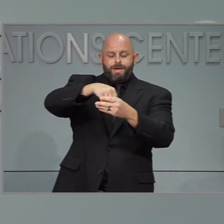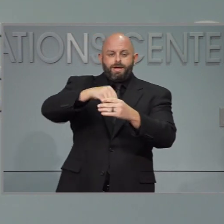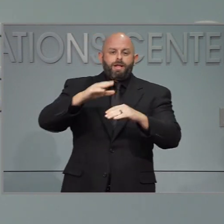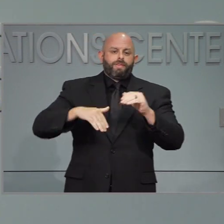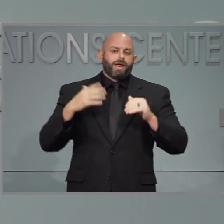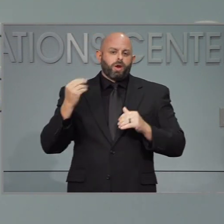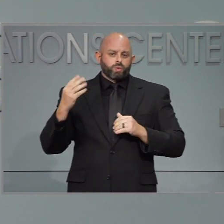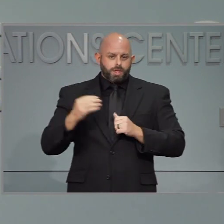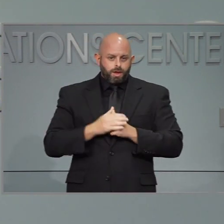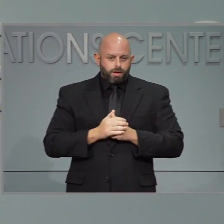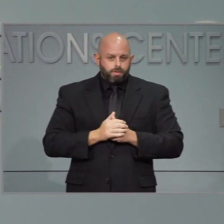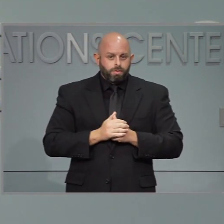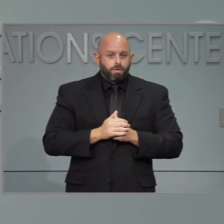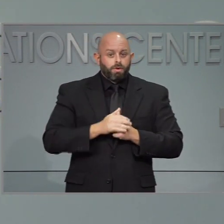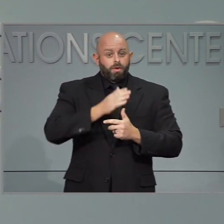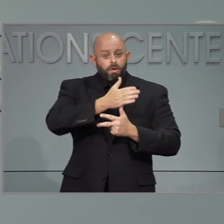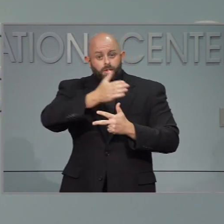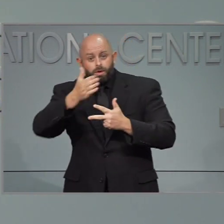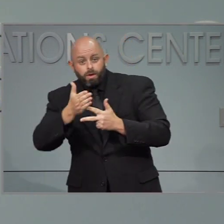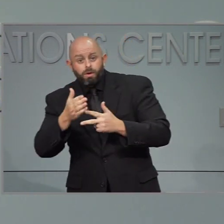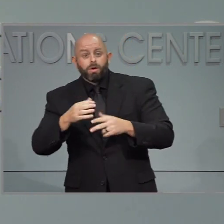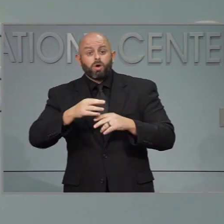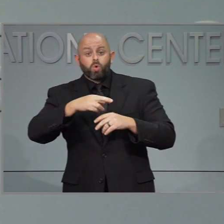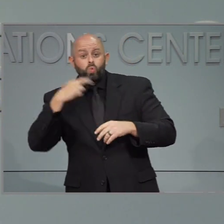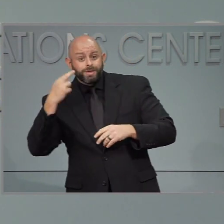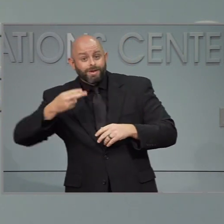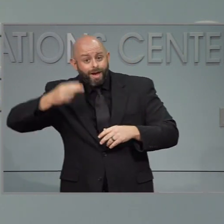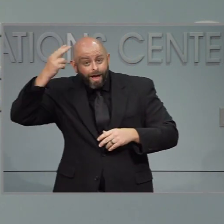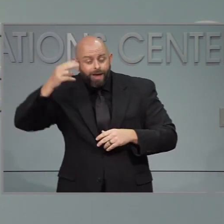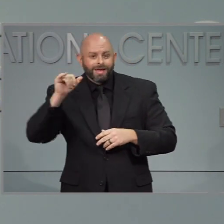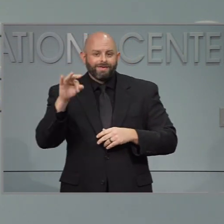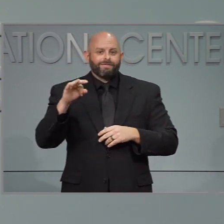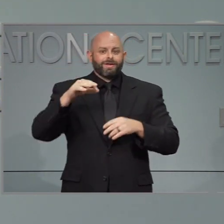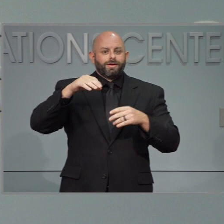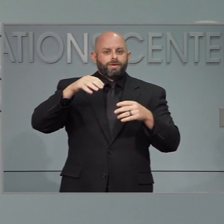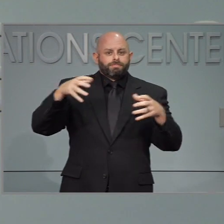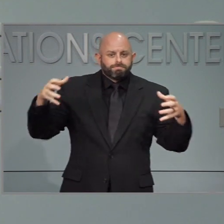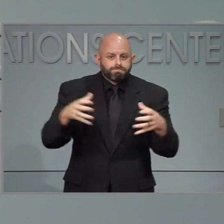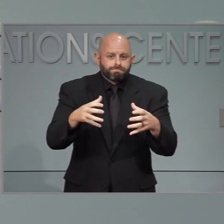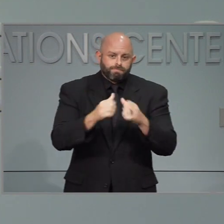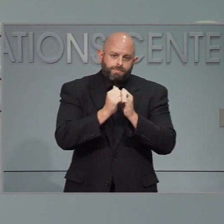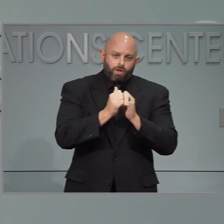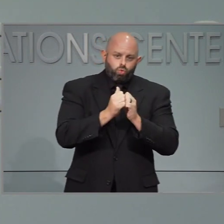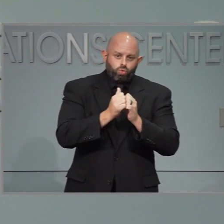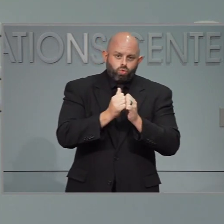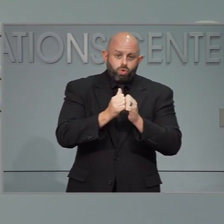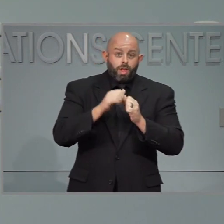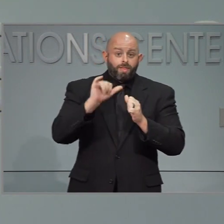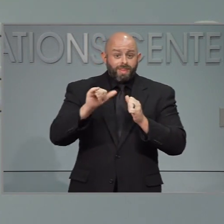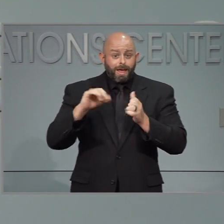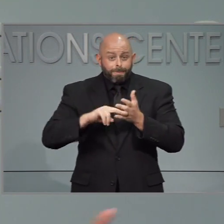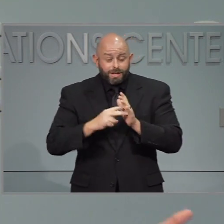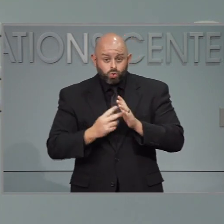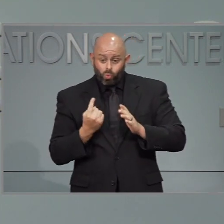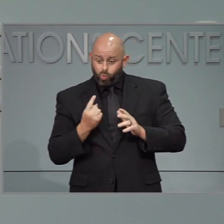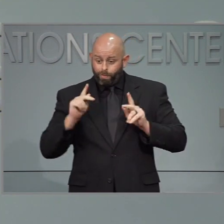exterior y hay mayor riesgo cuando tienes más personas juntas, porque hay ciertos eventos, qué hace que se